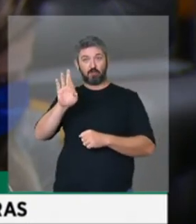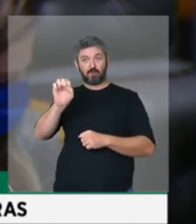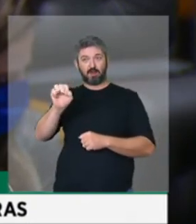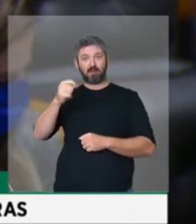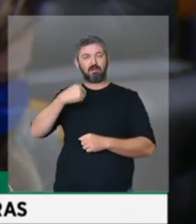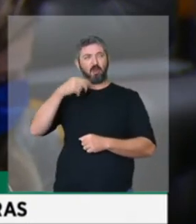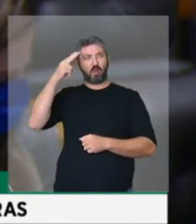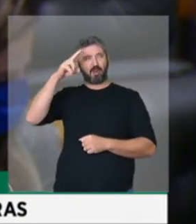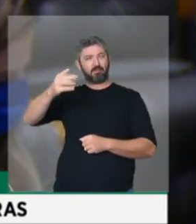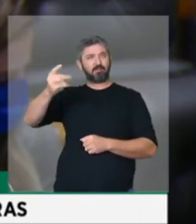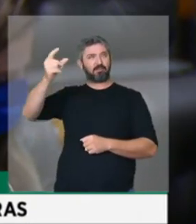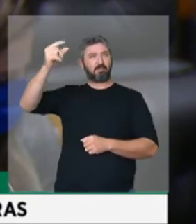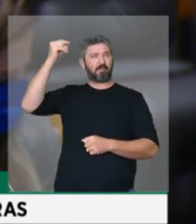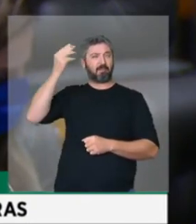A MINHA MEMÓRIA. A ELETROBRAS